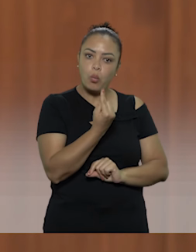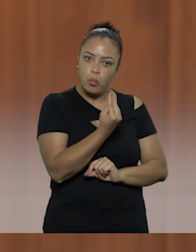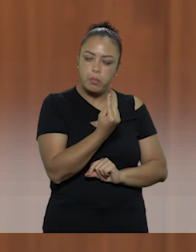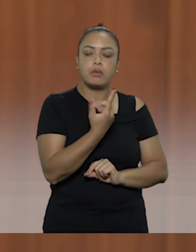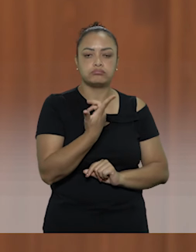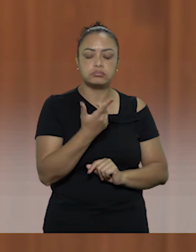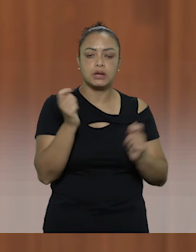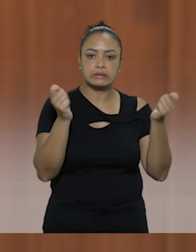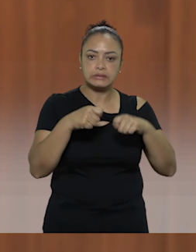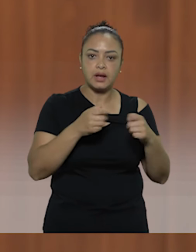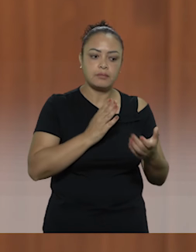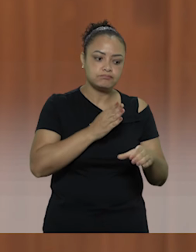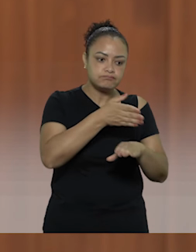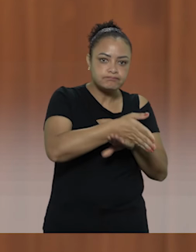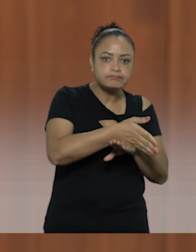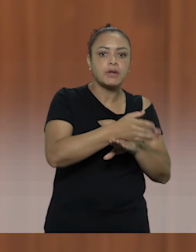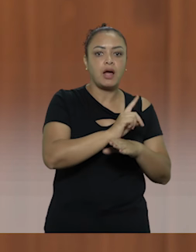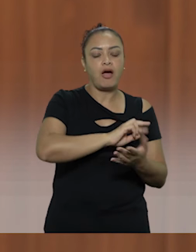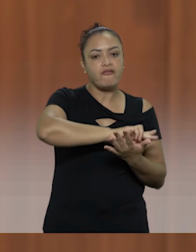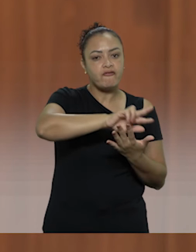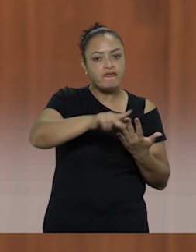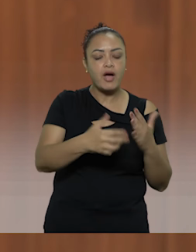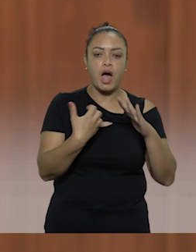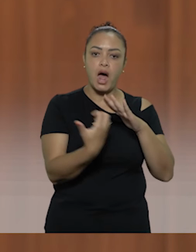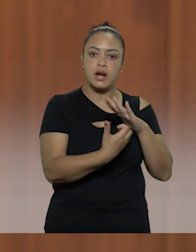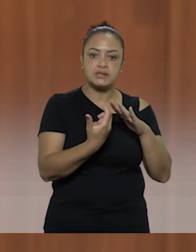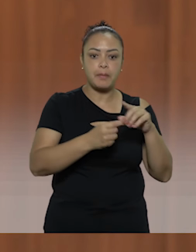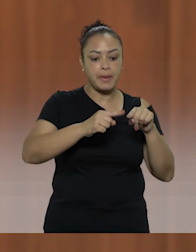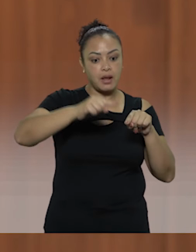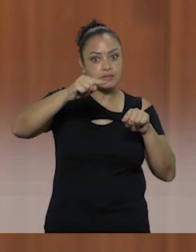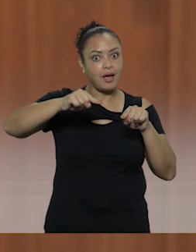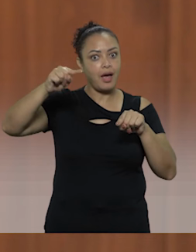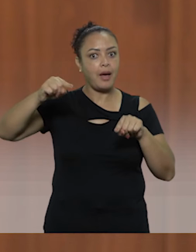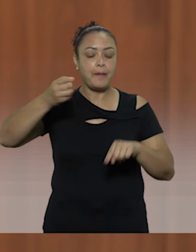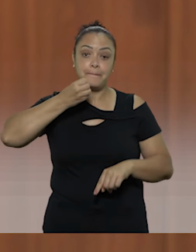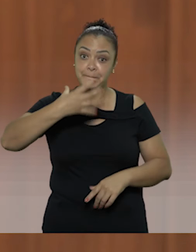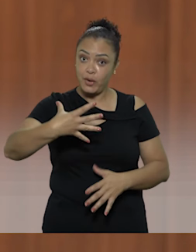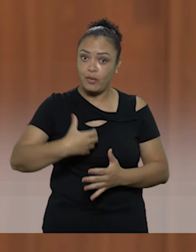cota, ações de várias empresas com boas métricas do mercado. Eu vou te explicar melhor.